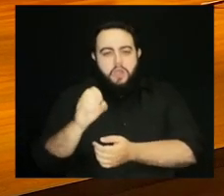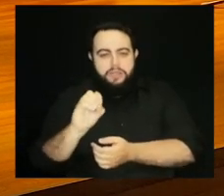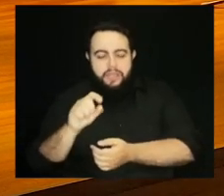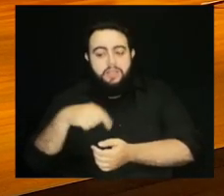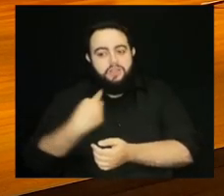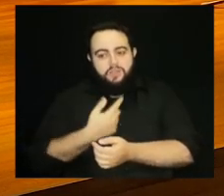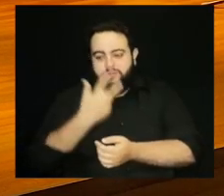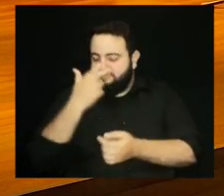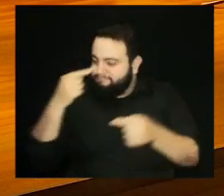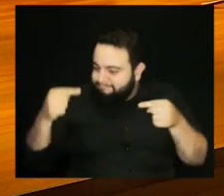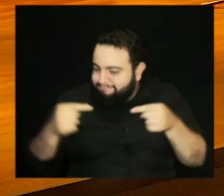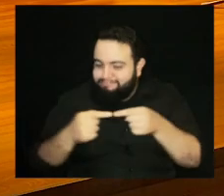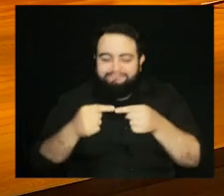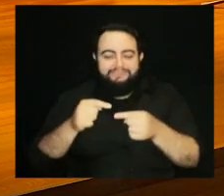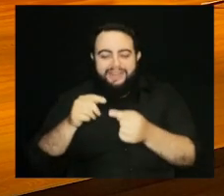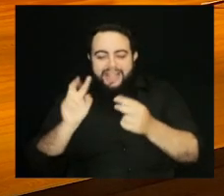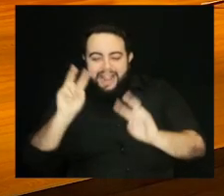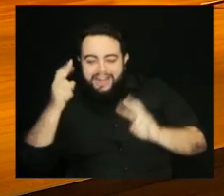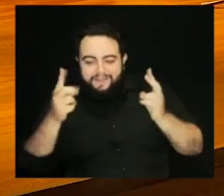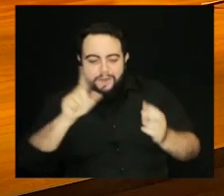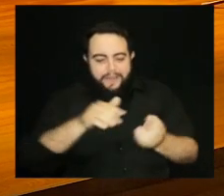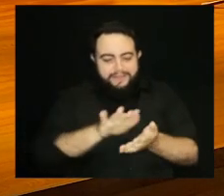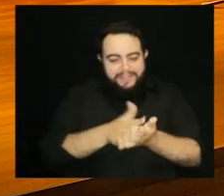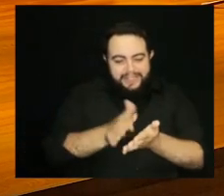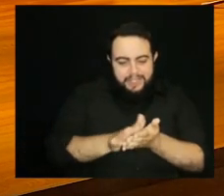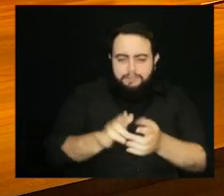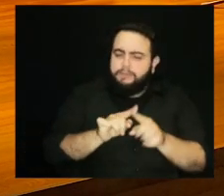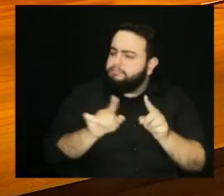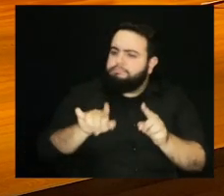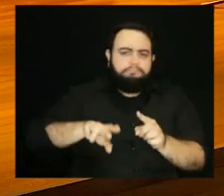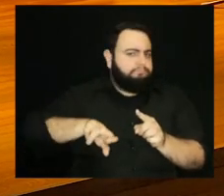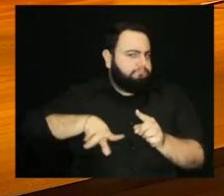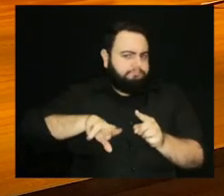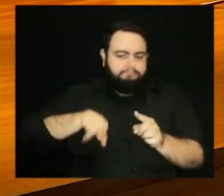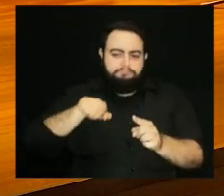o samba não existia de jeito nenhum. O carnaval nessa época era dançado a som de polka e valsa e